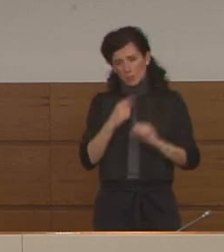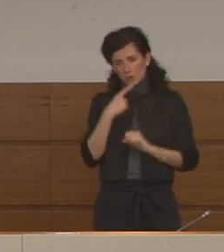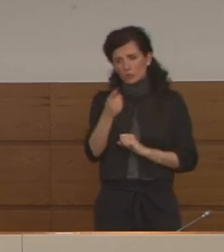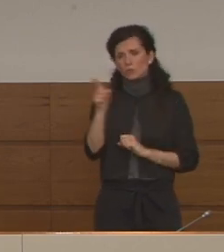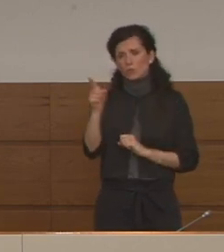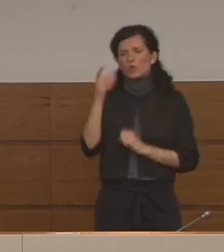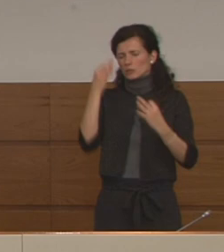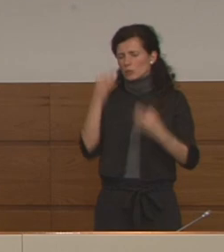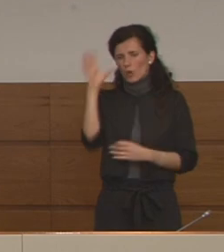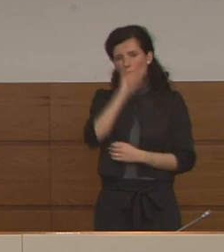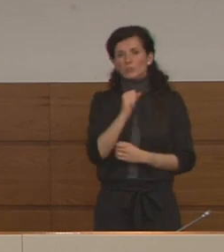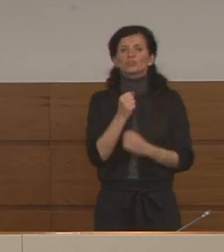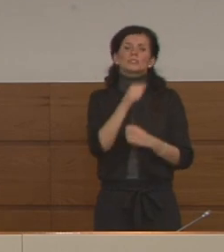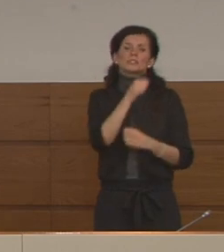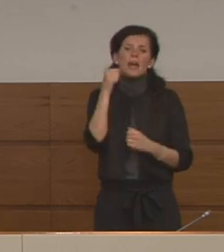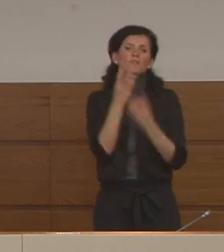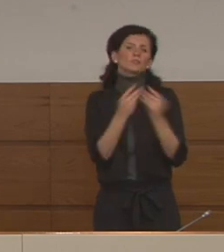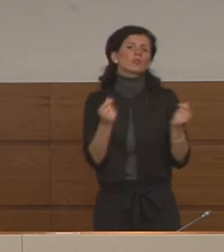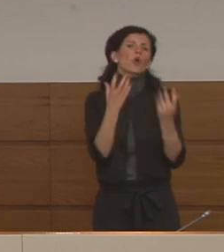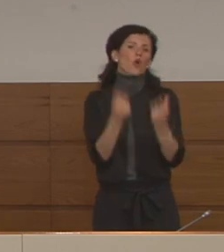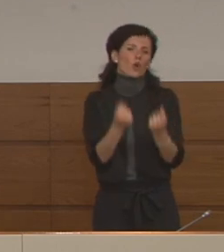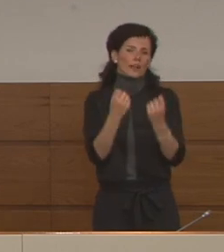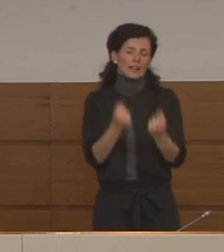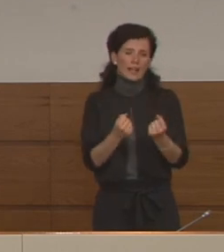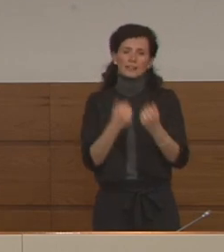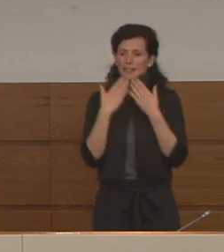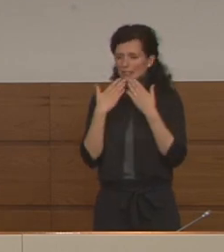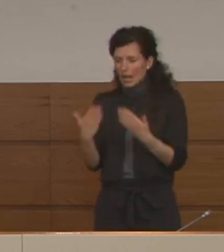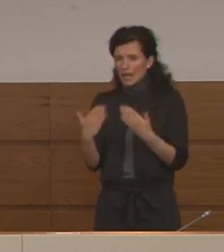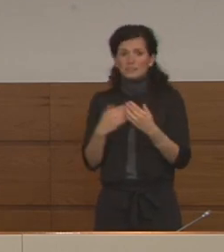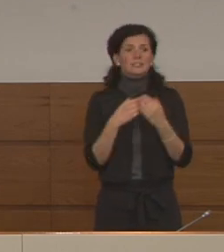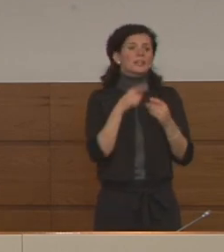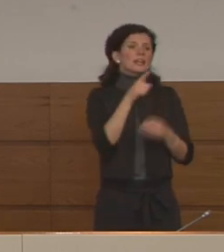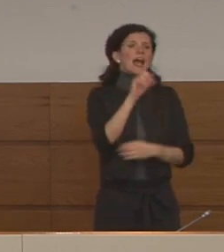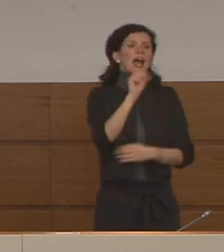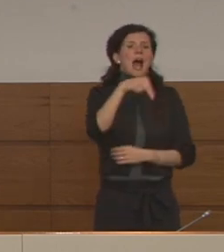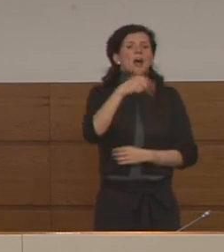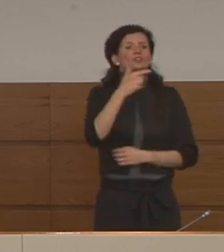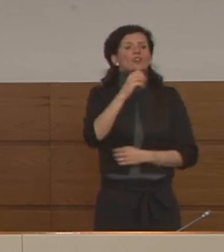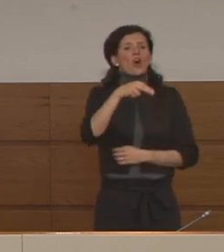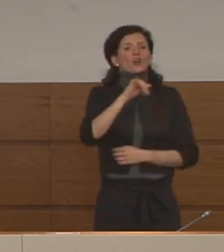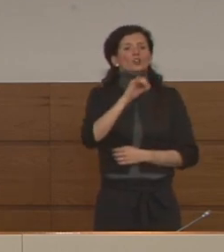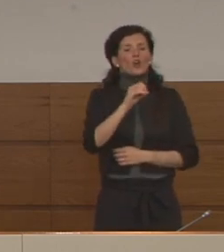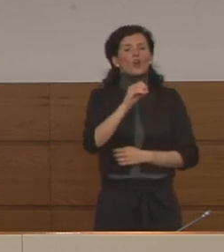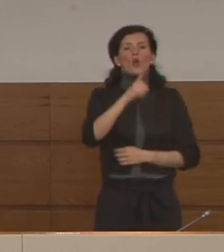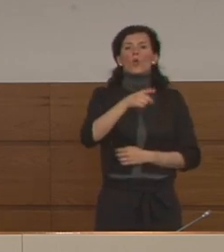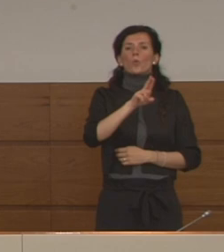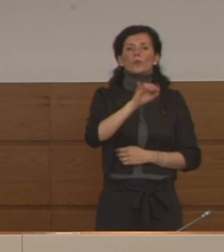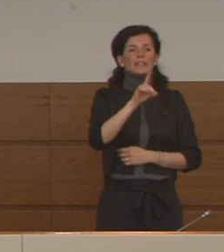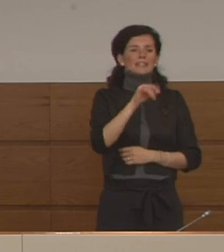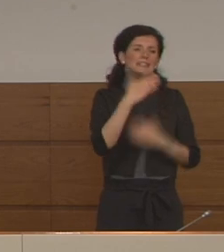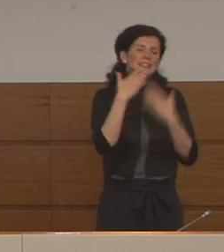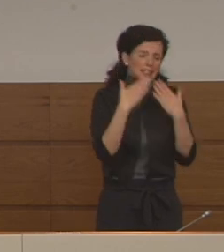Antonio, io ti ringrazio. Non ci vedevamo da qualche tempo ma tu sai che